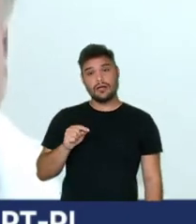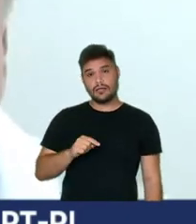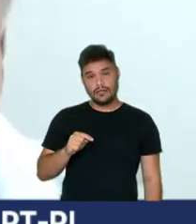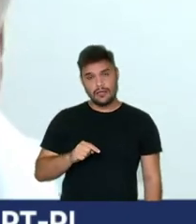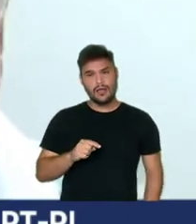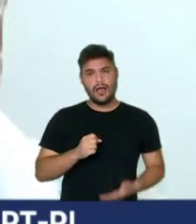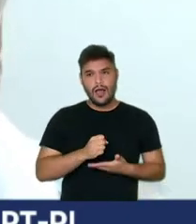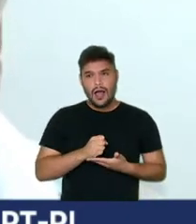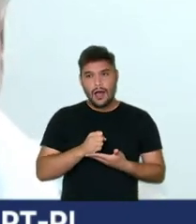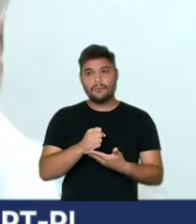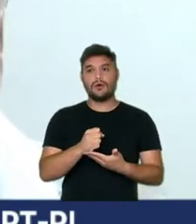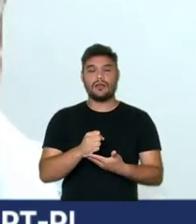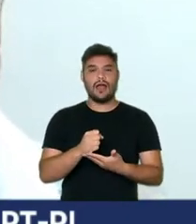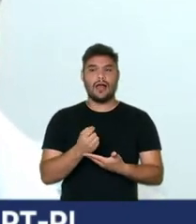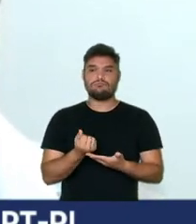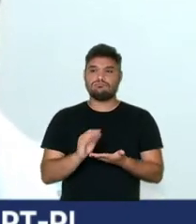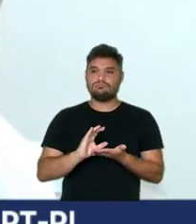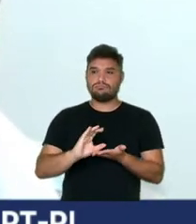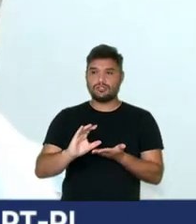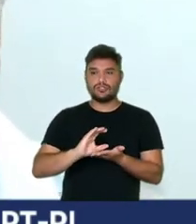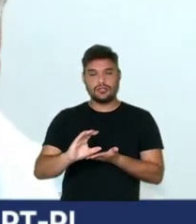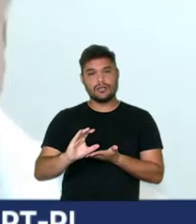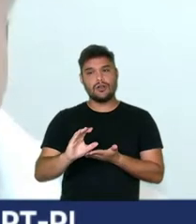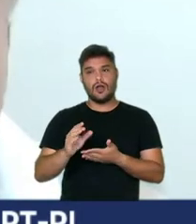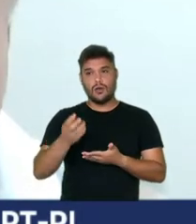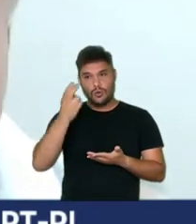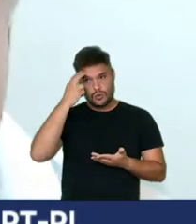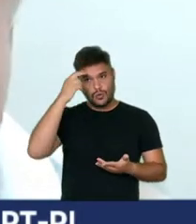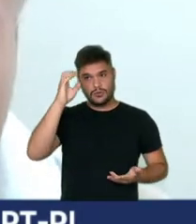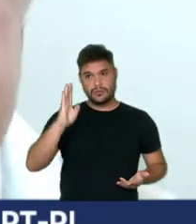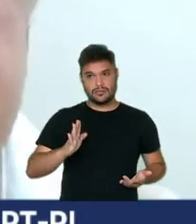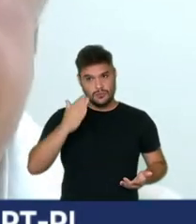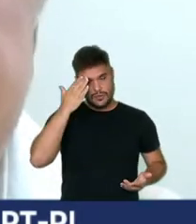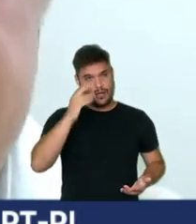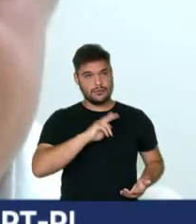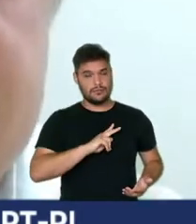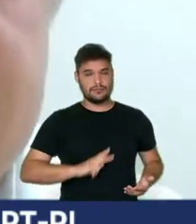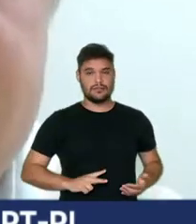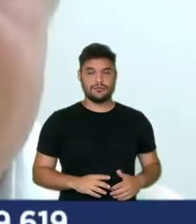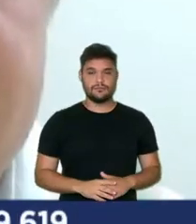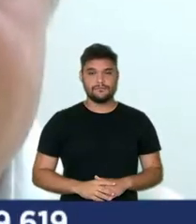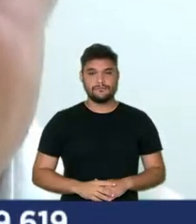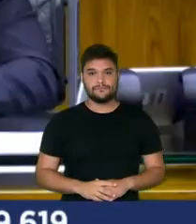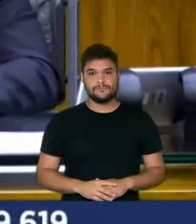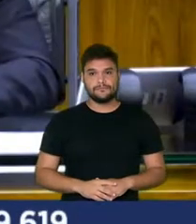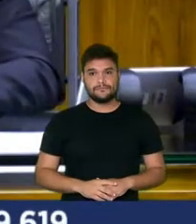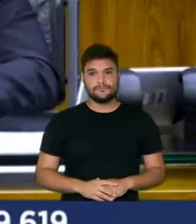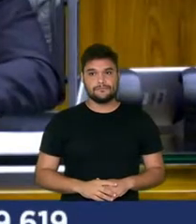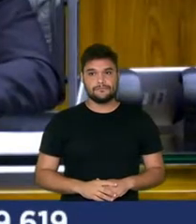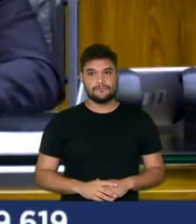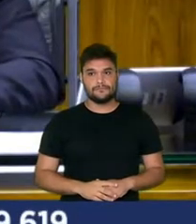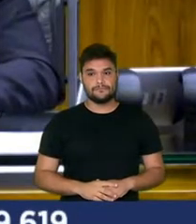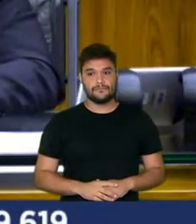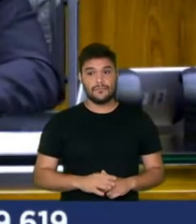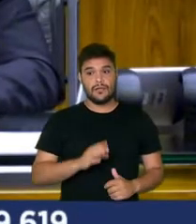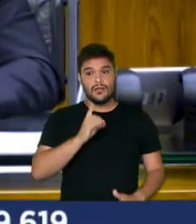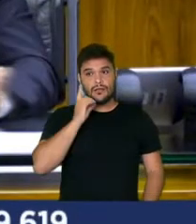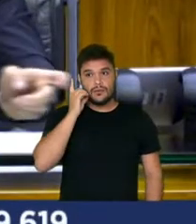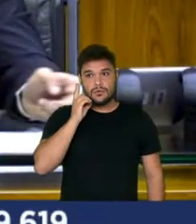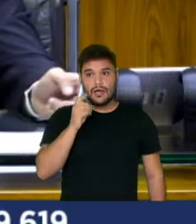MISSÃO DE FAZER ALGO MUITO IMPORTANTE PARA O BRASIL, APOIAR RECURSOS PARA CULTURA DO BRASIL, MUITO OBRIGADO, SENHOR PRESIDENTE.